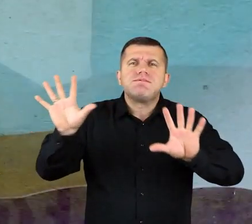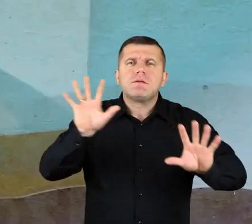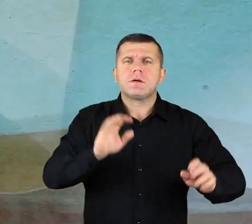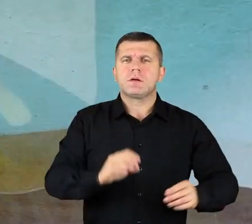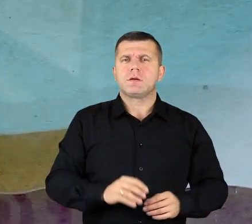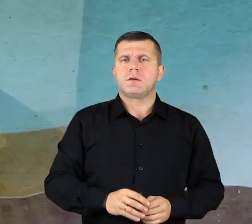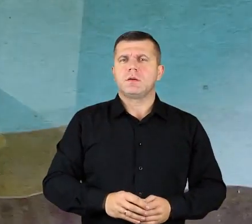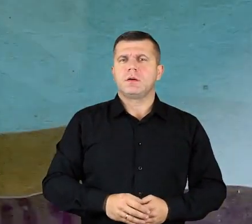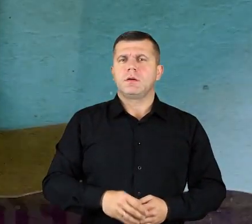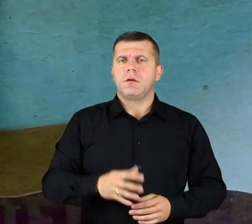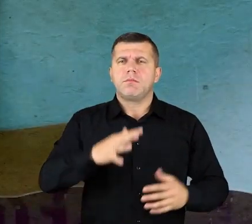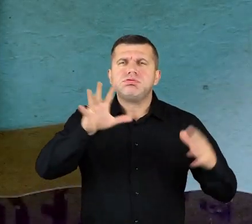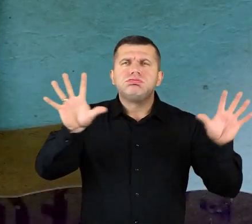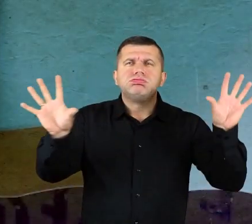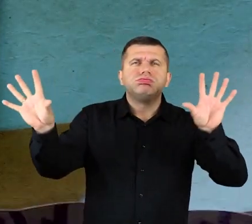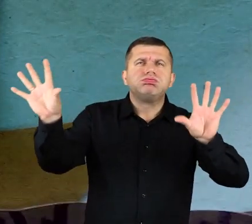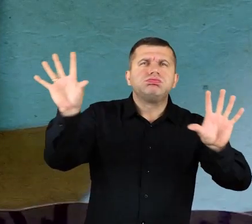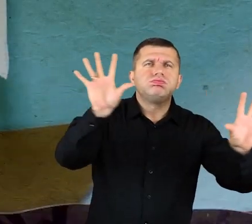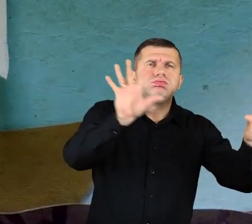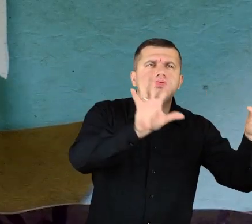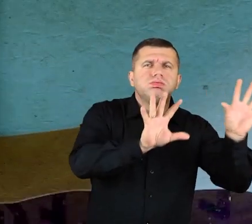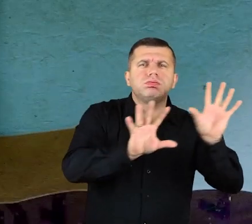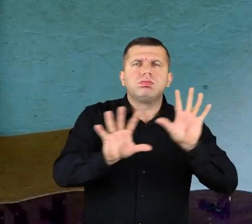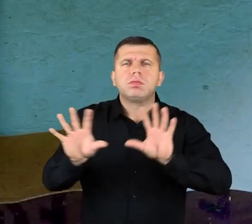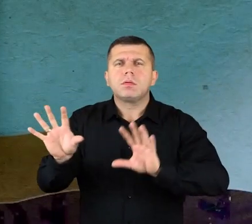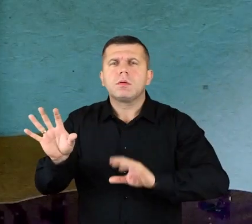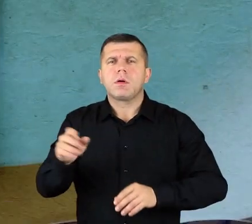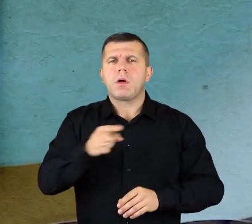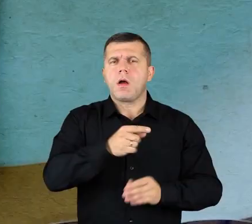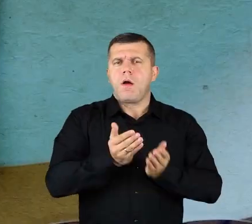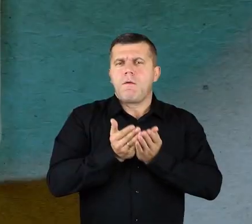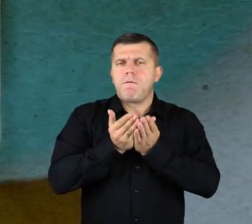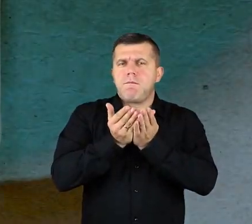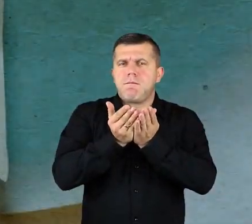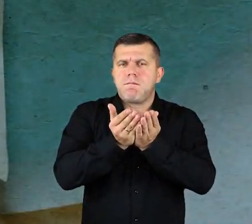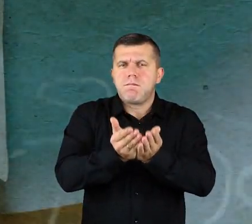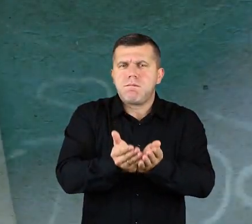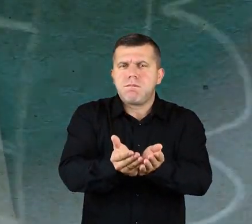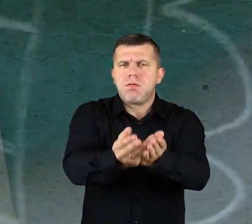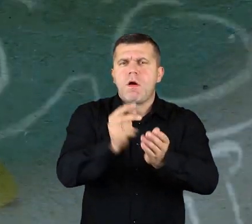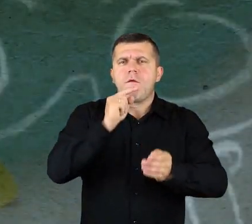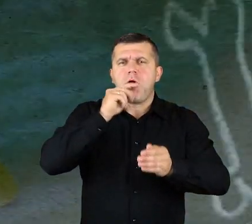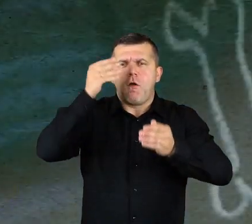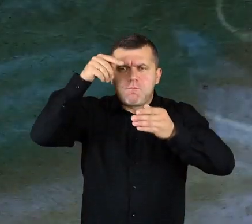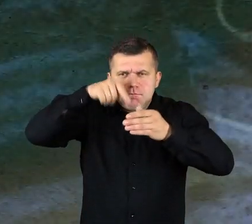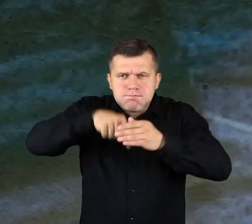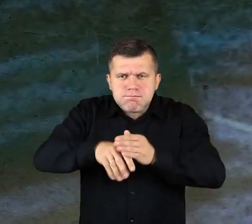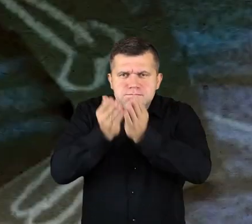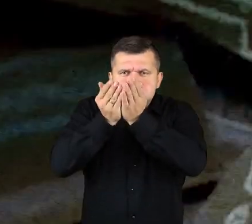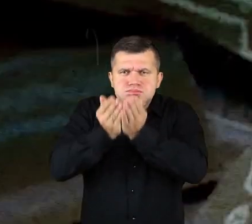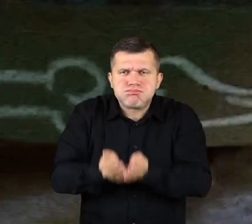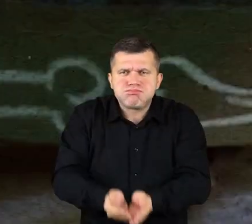I zaczęły wirować. Wtedy łódź zniknęła pod wodą.